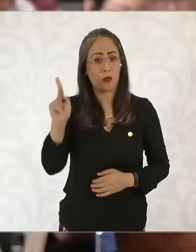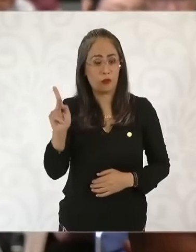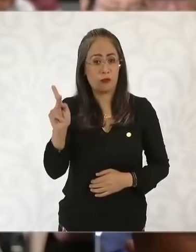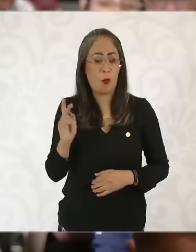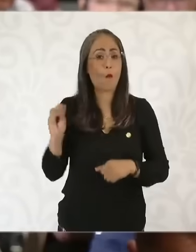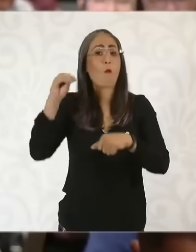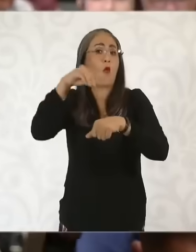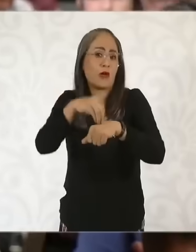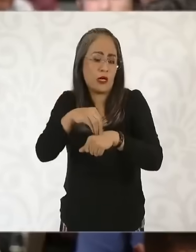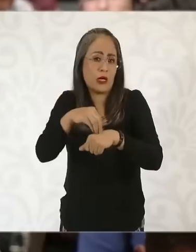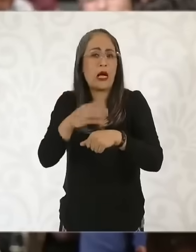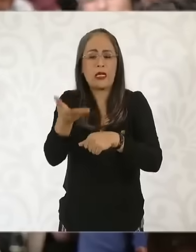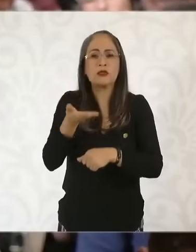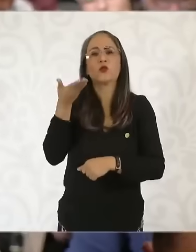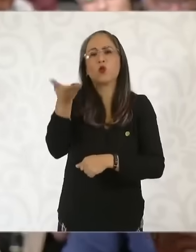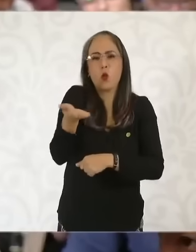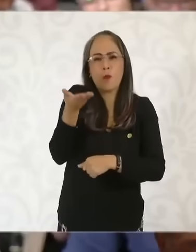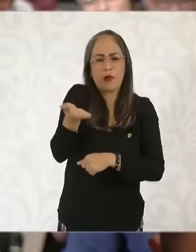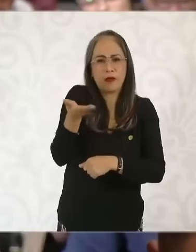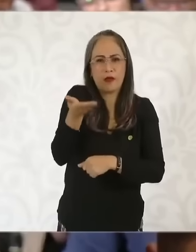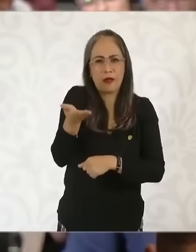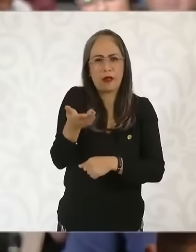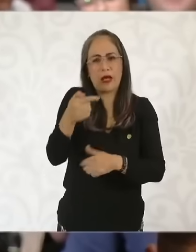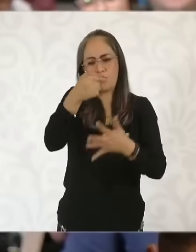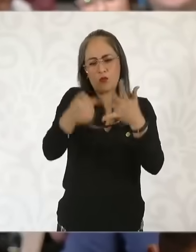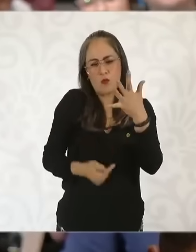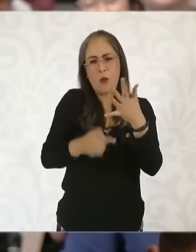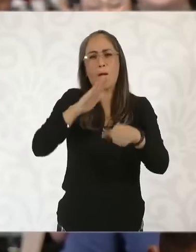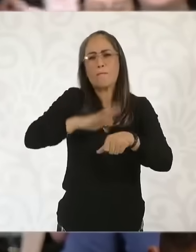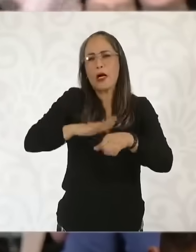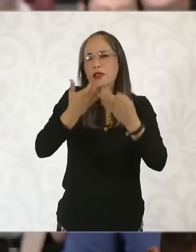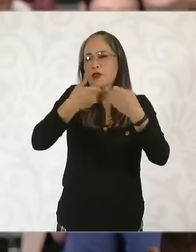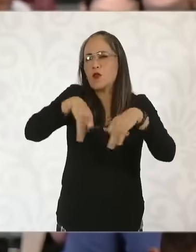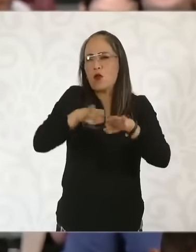las solicitudes de Estados Unidos más importantes eh para que se cumplan en estos 90 días, para que